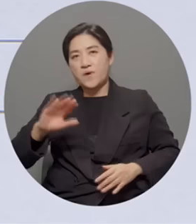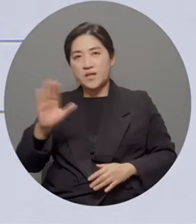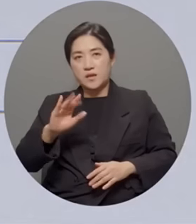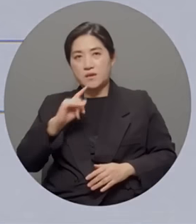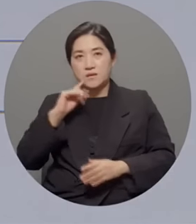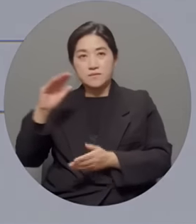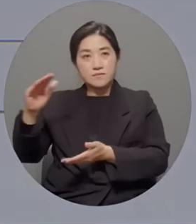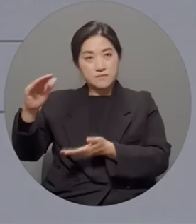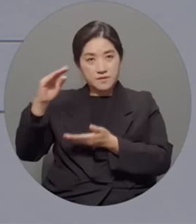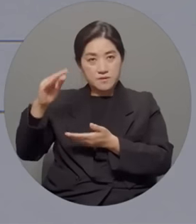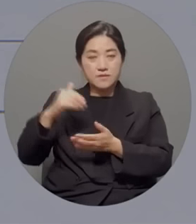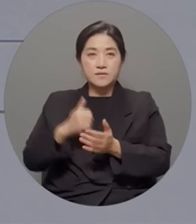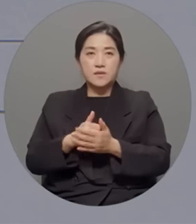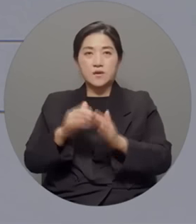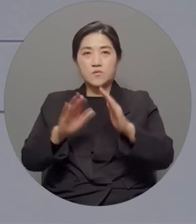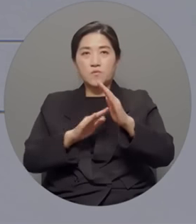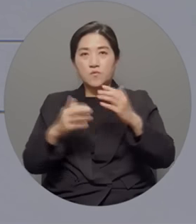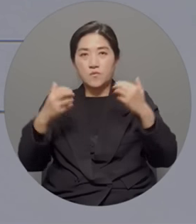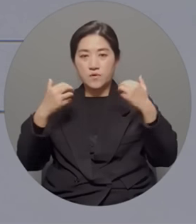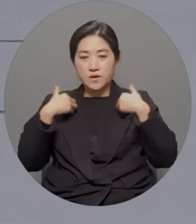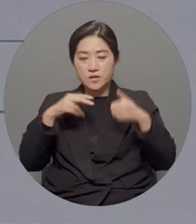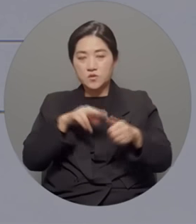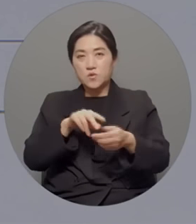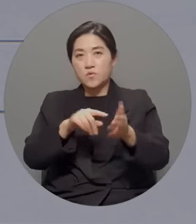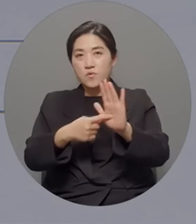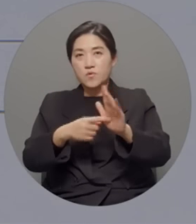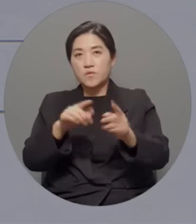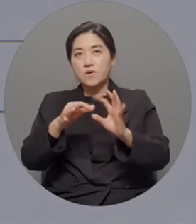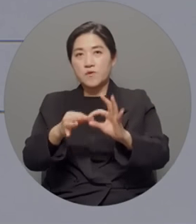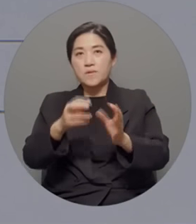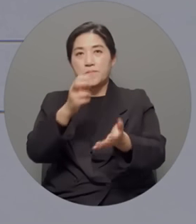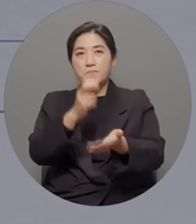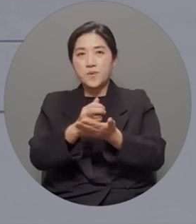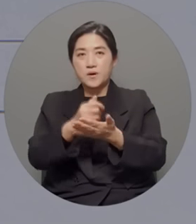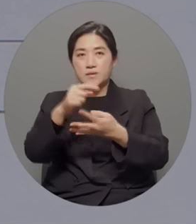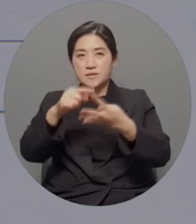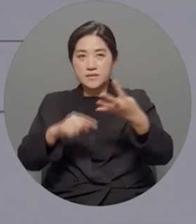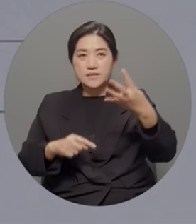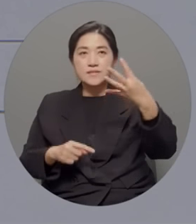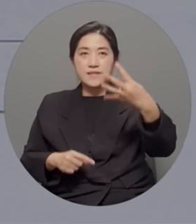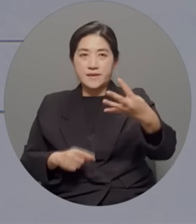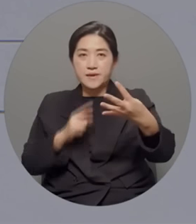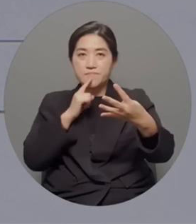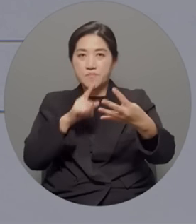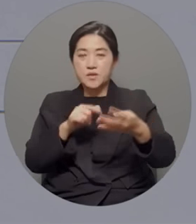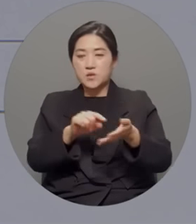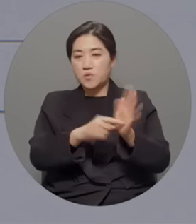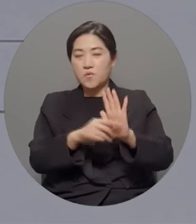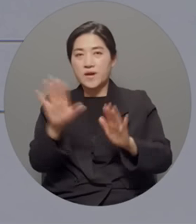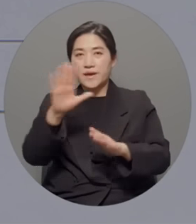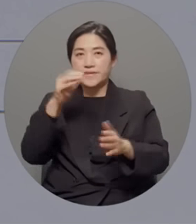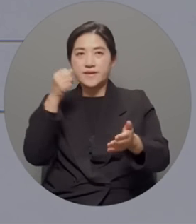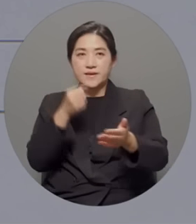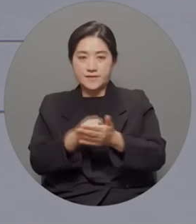해칠 우려가 있다는 이유를 밝혔습니다. 공공기관의 정보 공개에 관한 법률 4개 항목을 열거하며 비공개 결정을 양해해